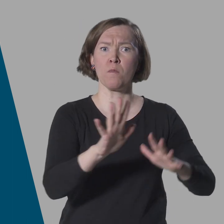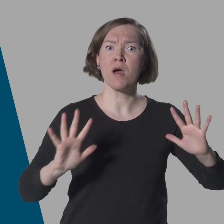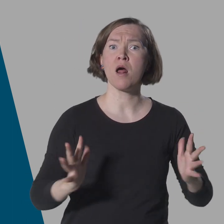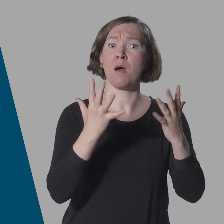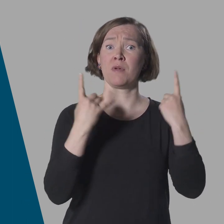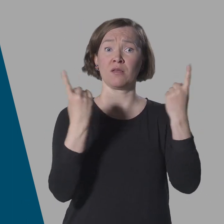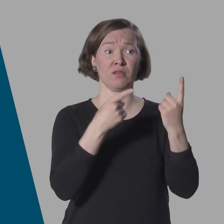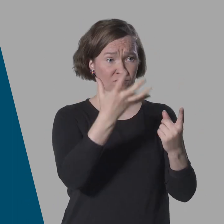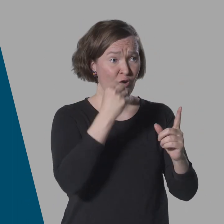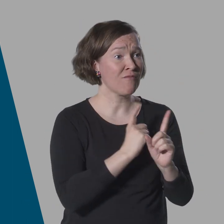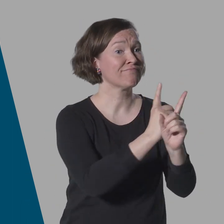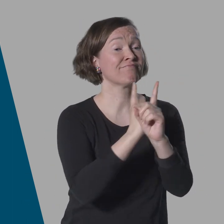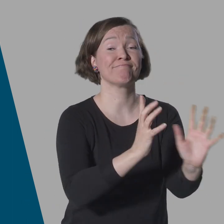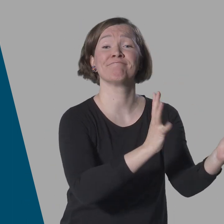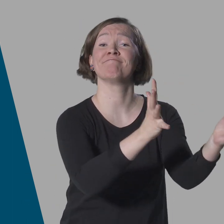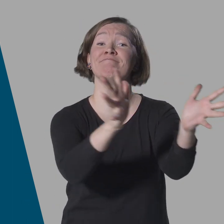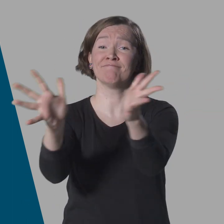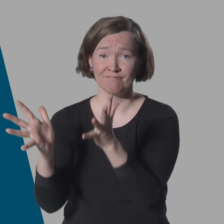lapsen ja nuoren elämäntilanteissa.